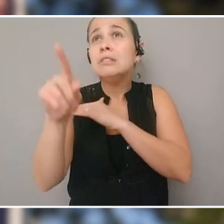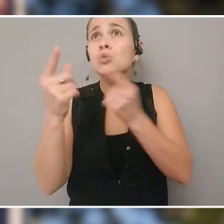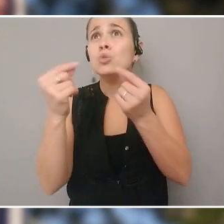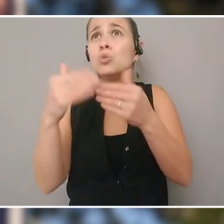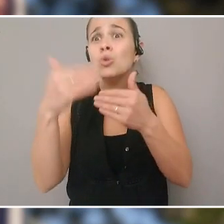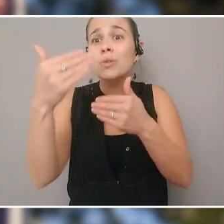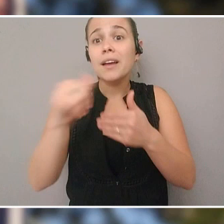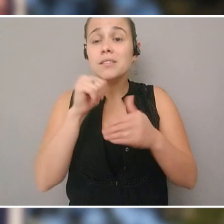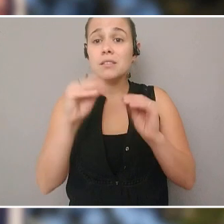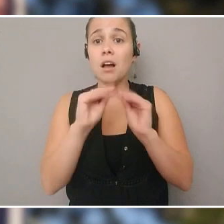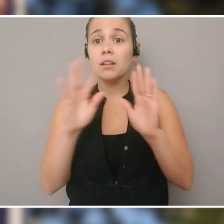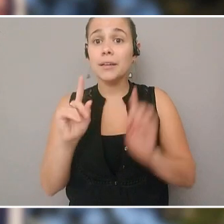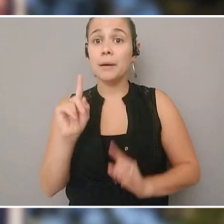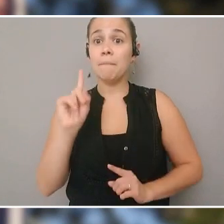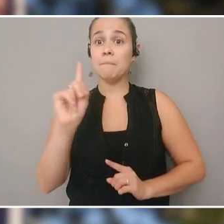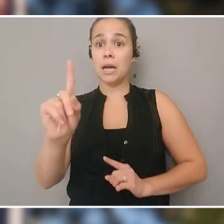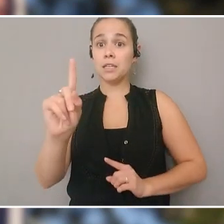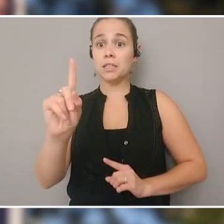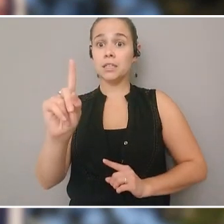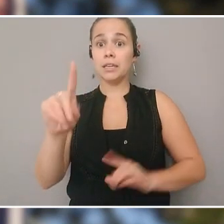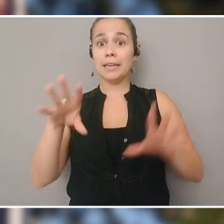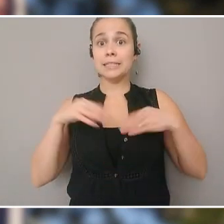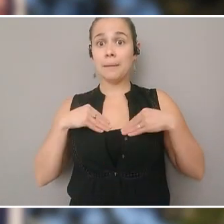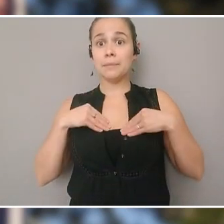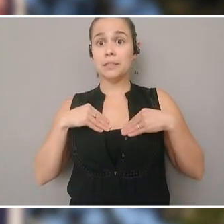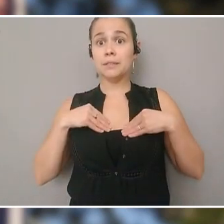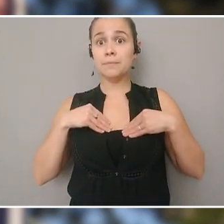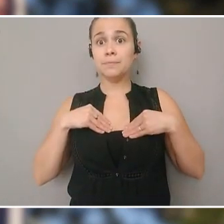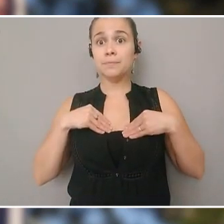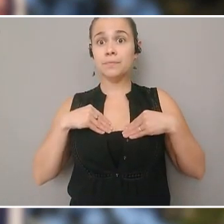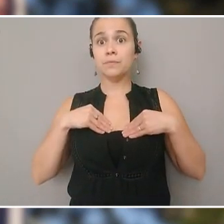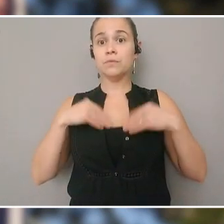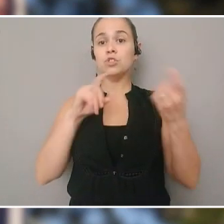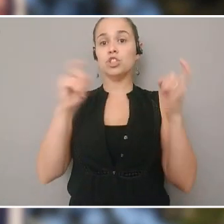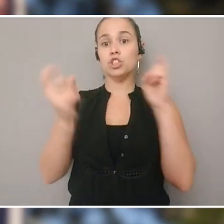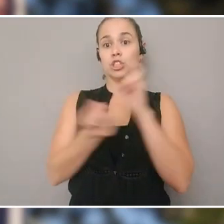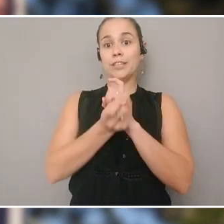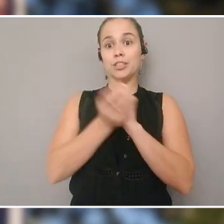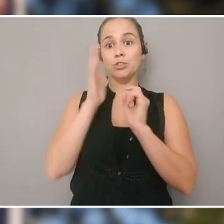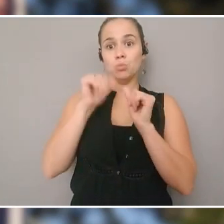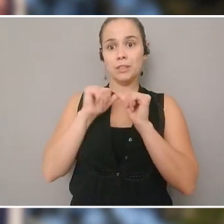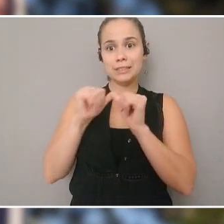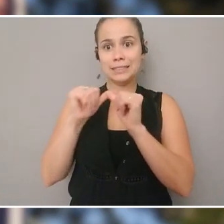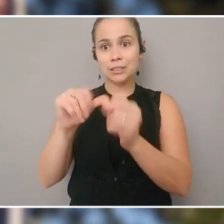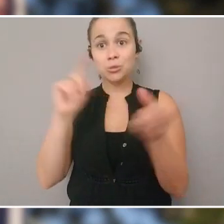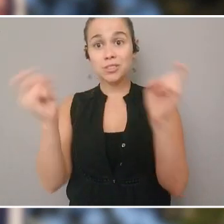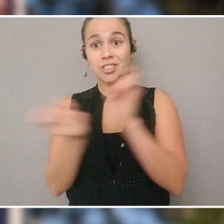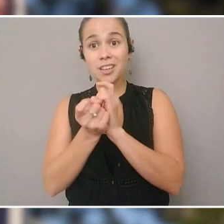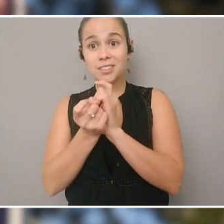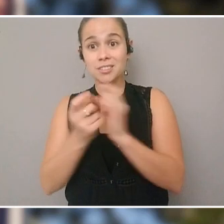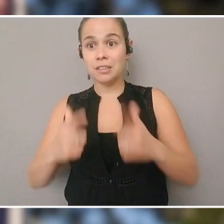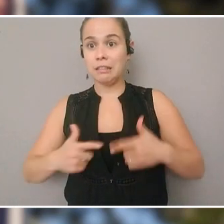aceptar que los cambios van a cambiar